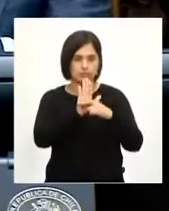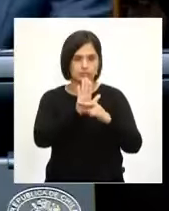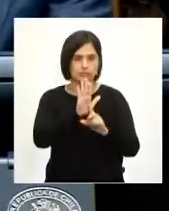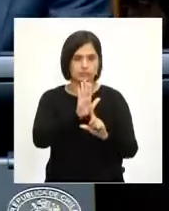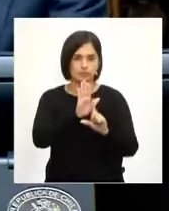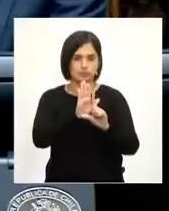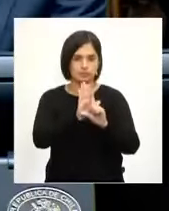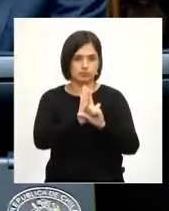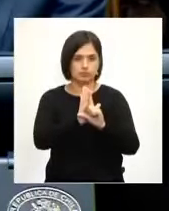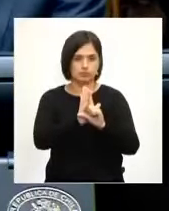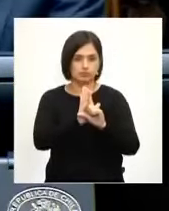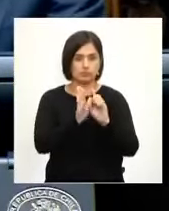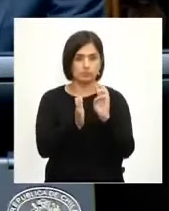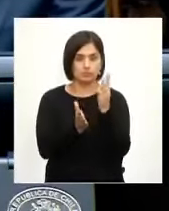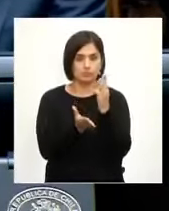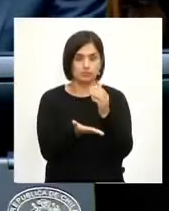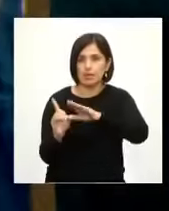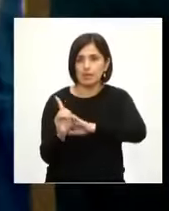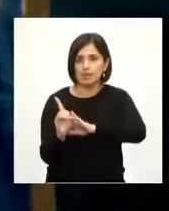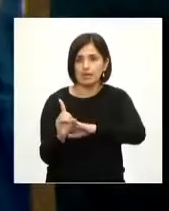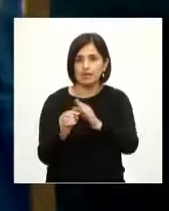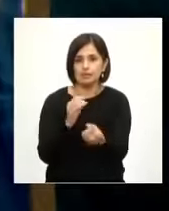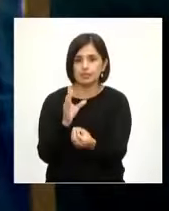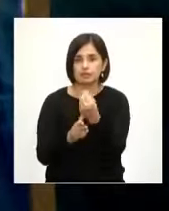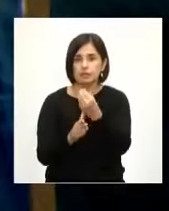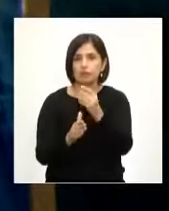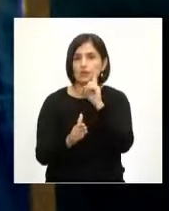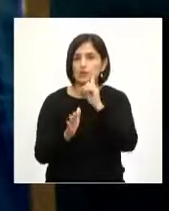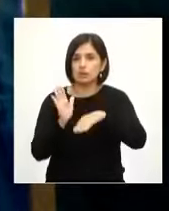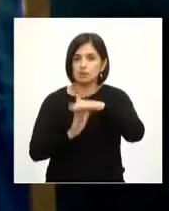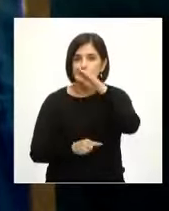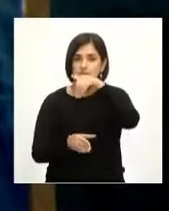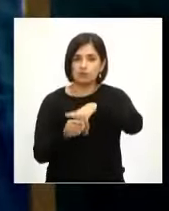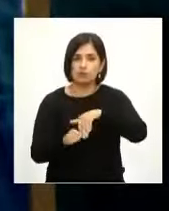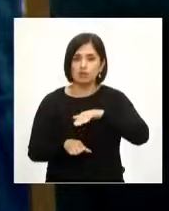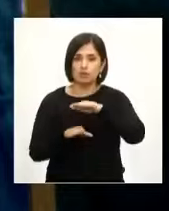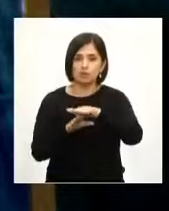el senado abordó En tercer trámite el proyecto no sin un intenso debate previo sobre la procedencia